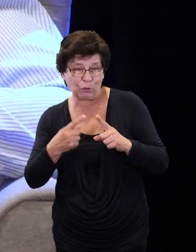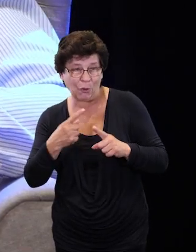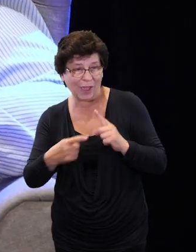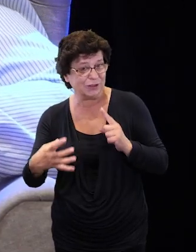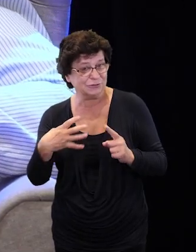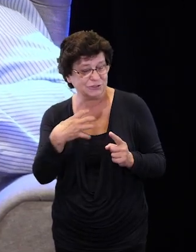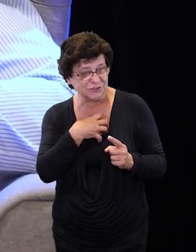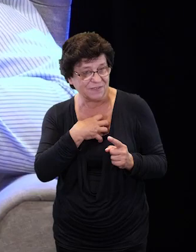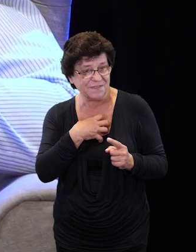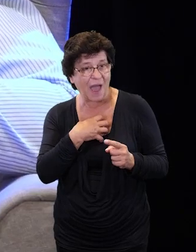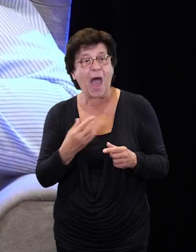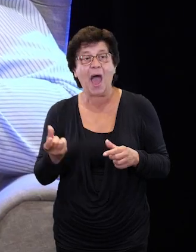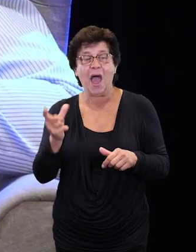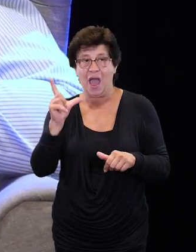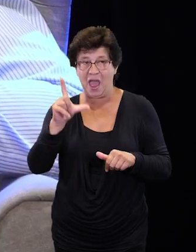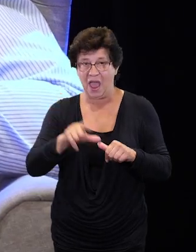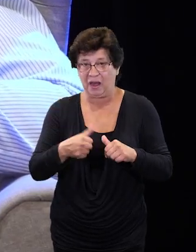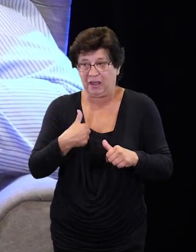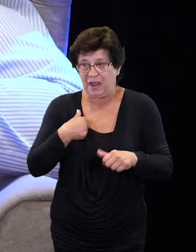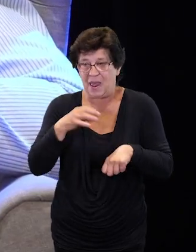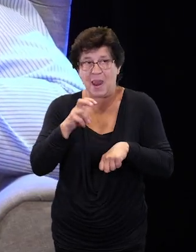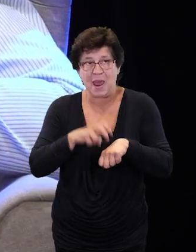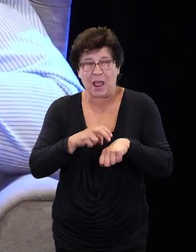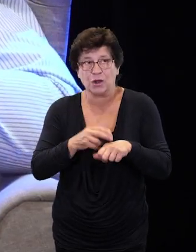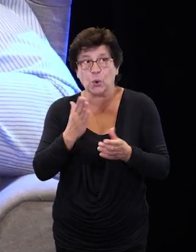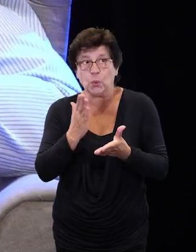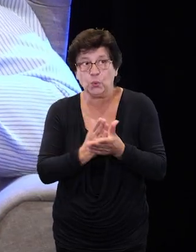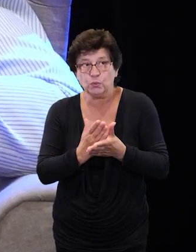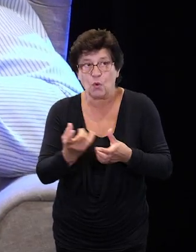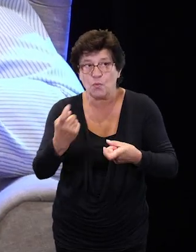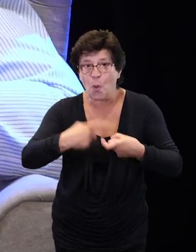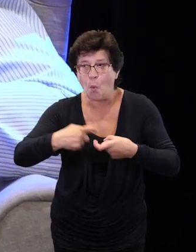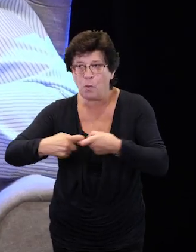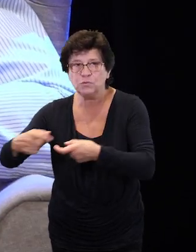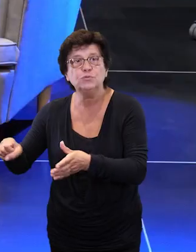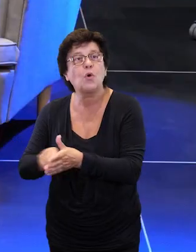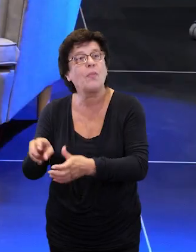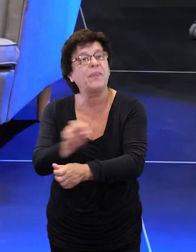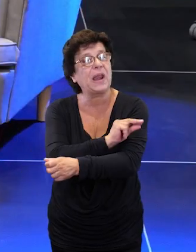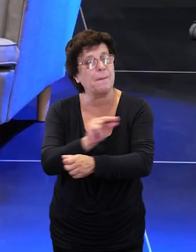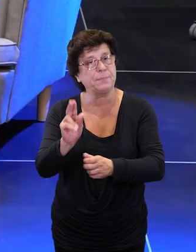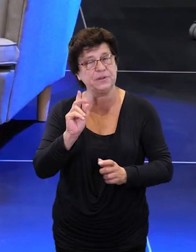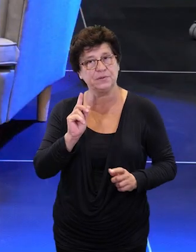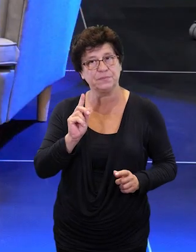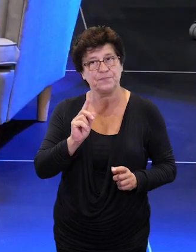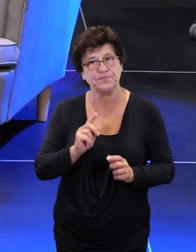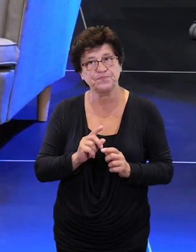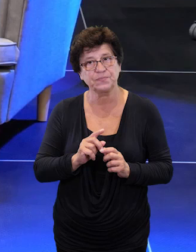do naszych prawdziwych, takich standardowych terapii, powiedzmy, w świecie zachodnim.